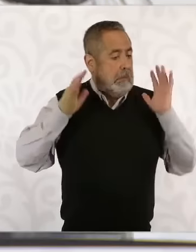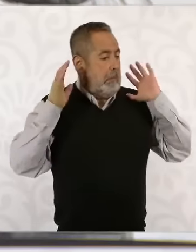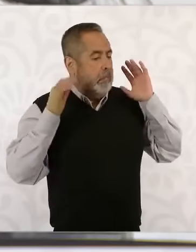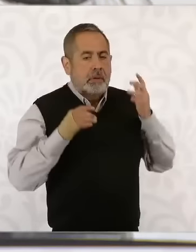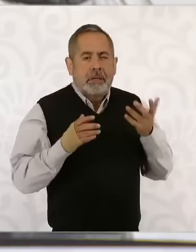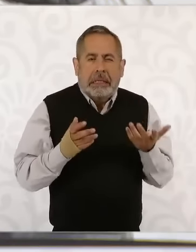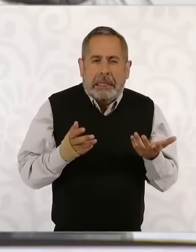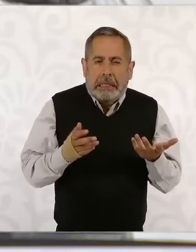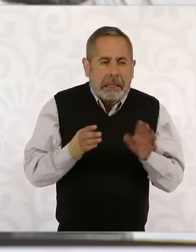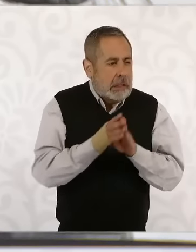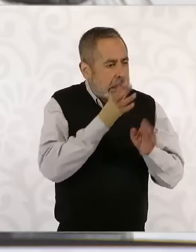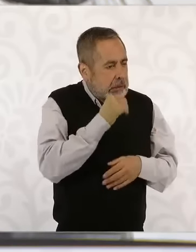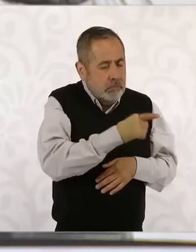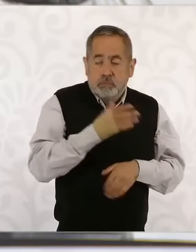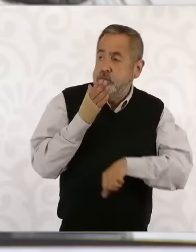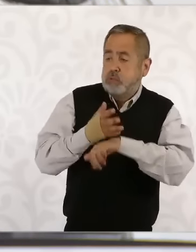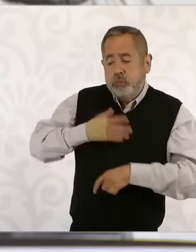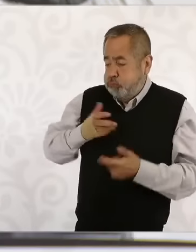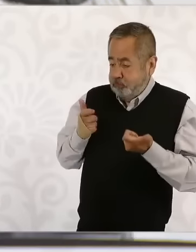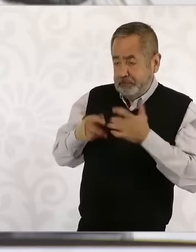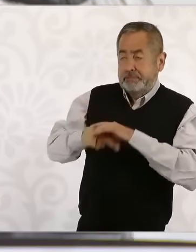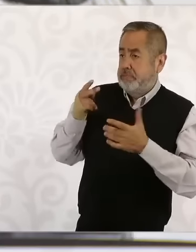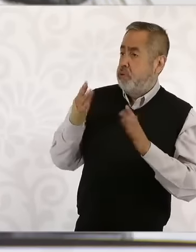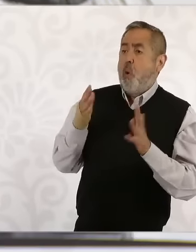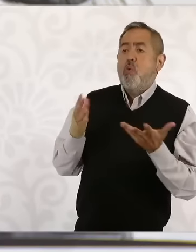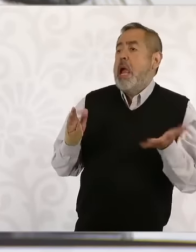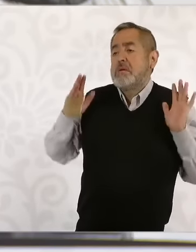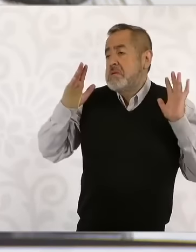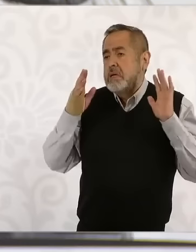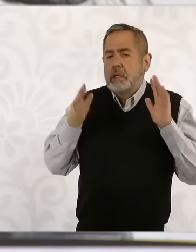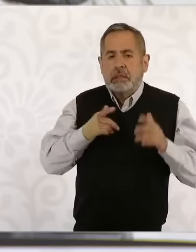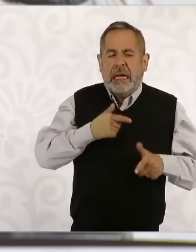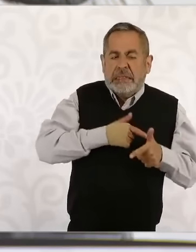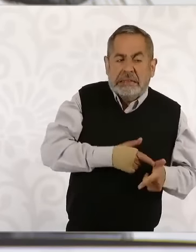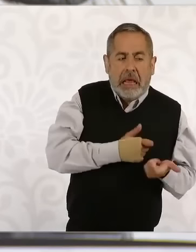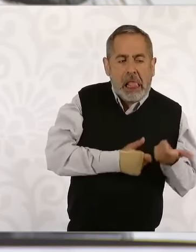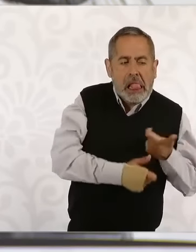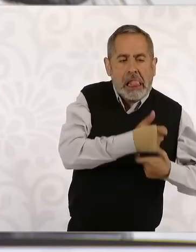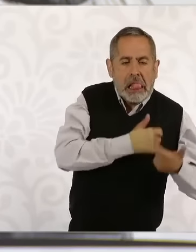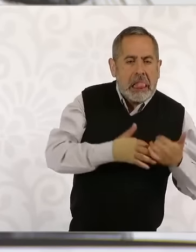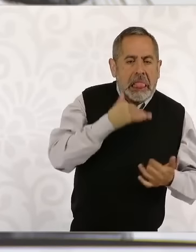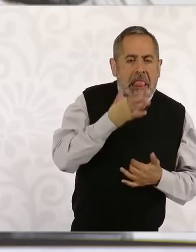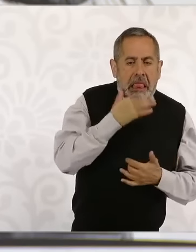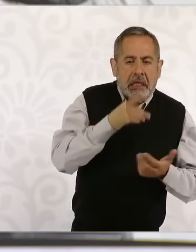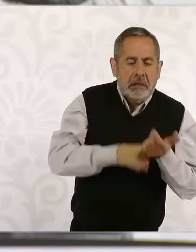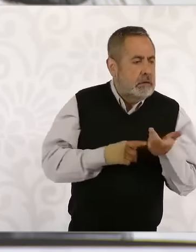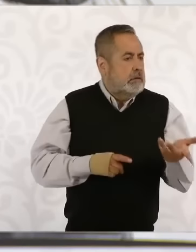se dificulta y a veces imposibilita el combate a lavado de dinero y esos recursos ilícitos siguen